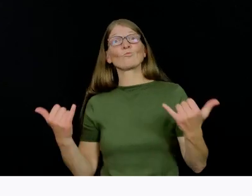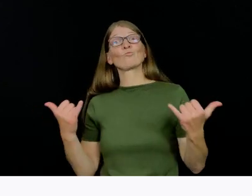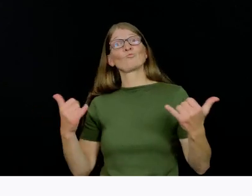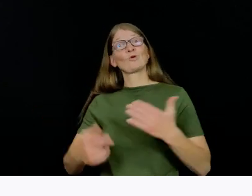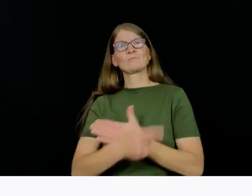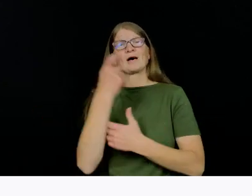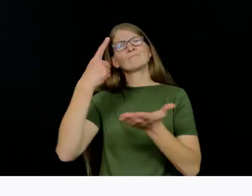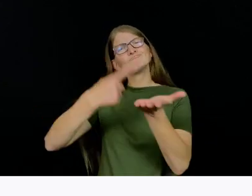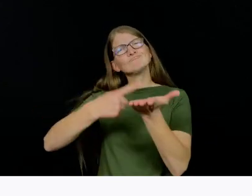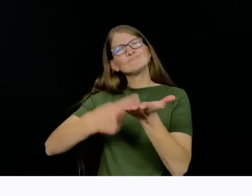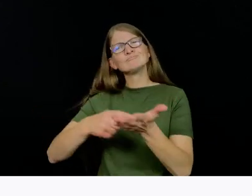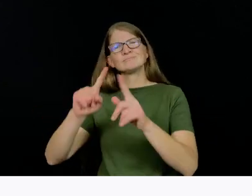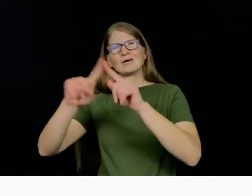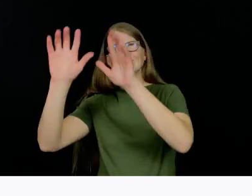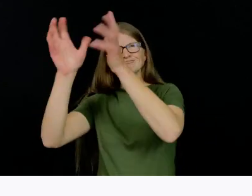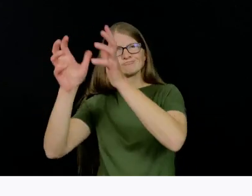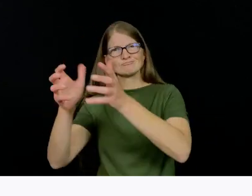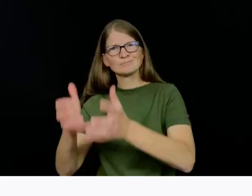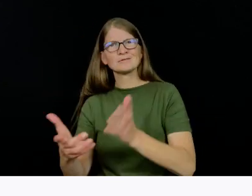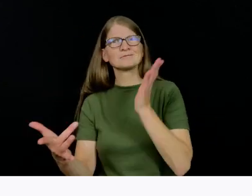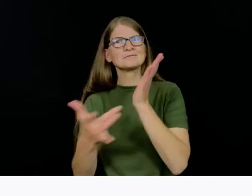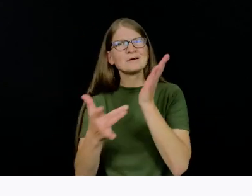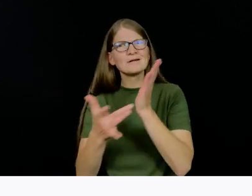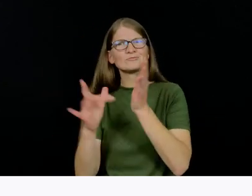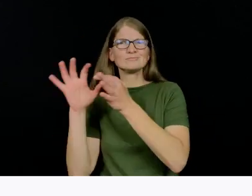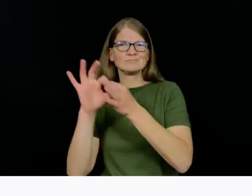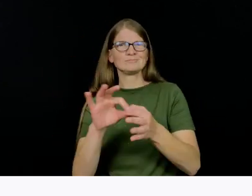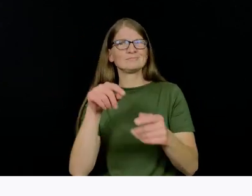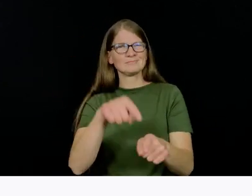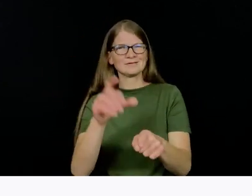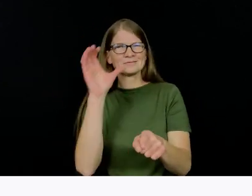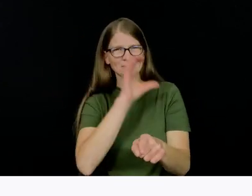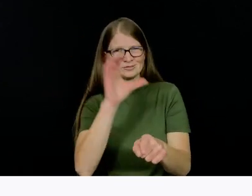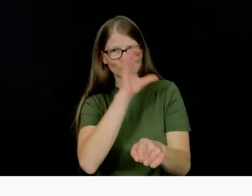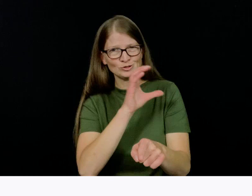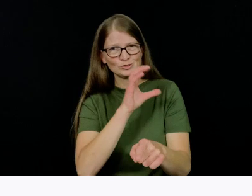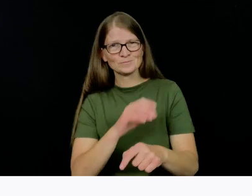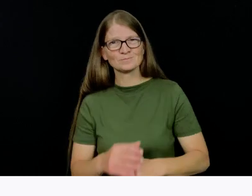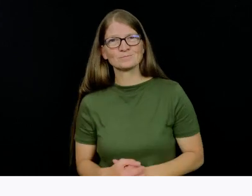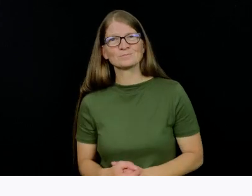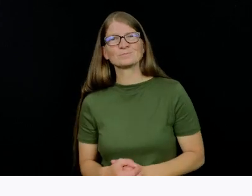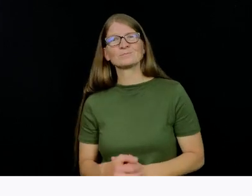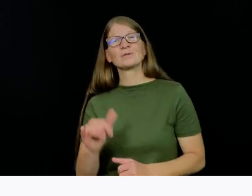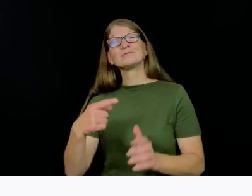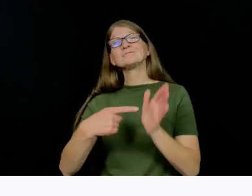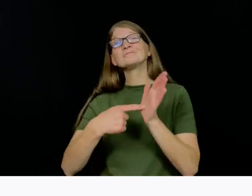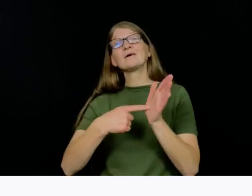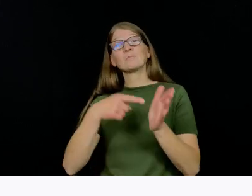التي كنّا نطبّقها على بحث Google ولتوضيح سبب إيماننا بأن البحث مشكلة من المستحيل حلّها